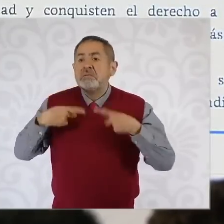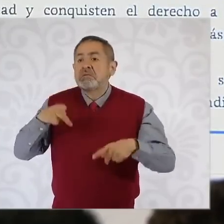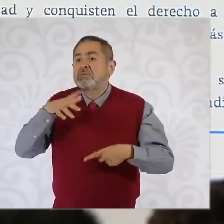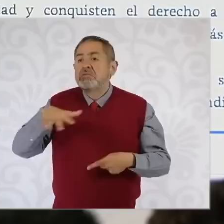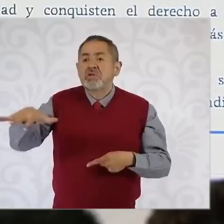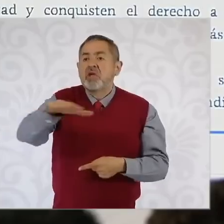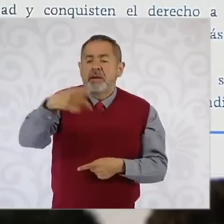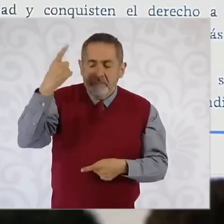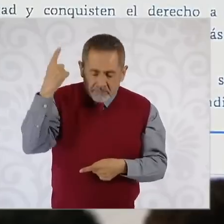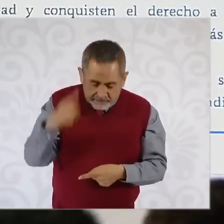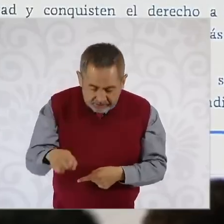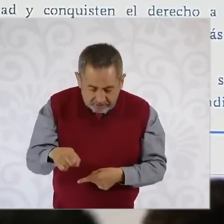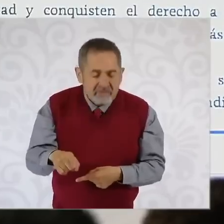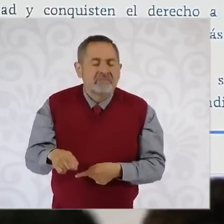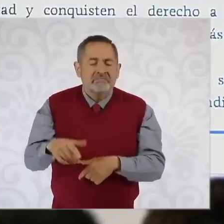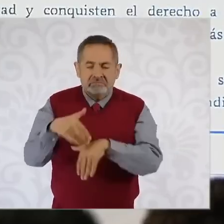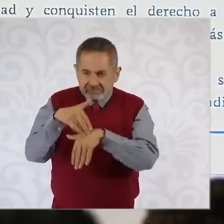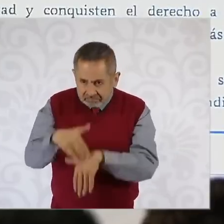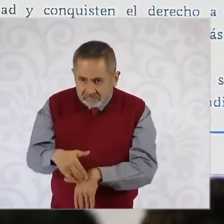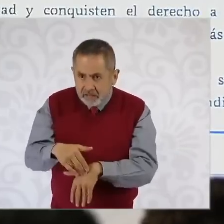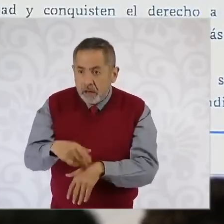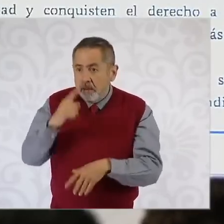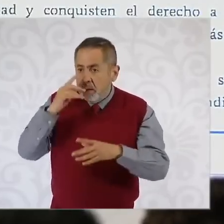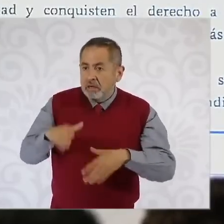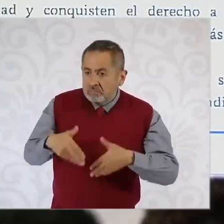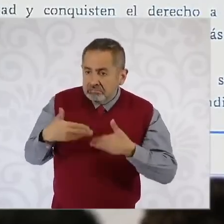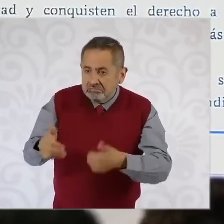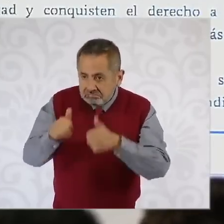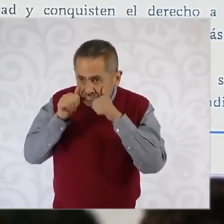el gobierno del pueblo por el pueblo y para el pueblo la defensa de la democracia y la